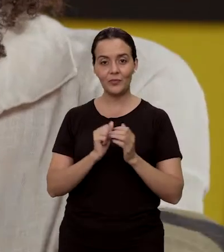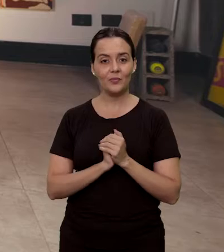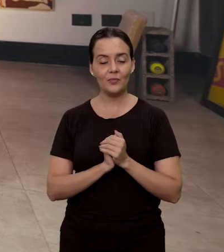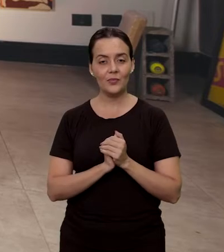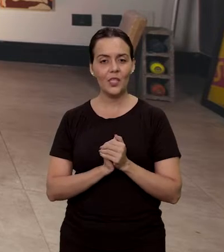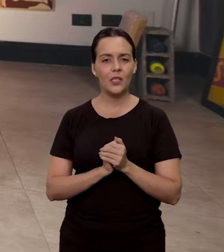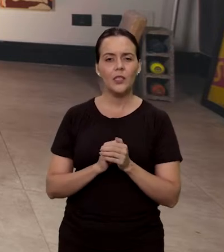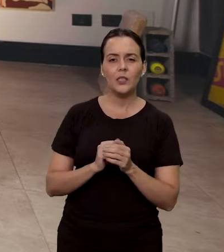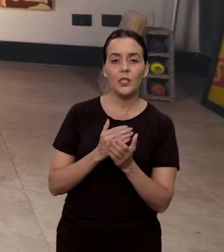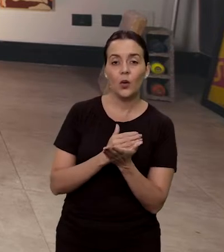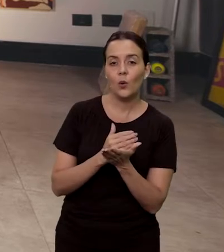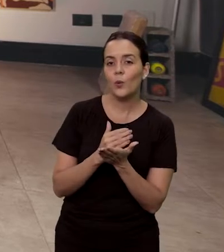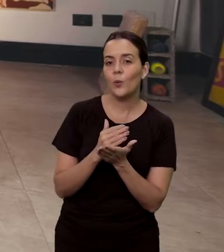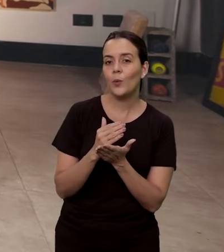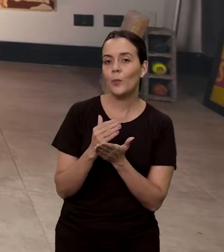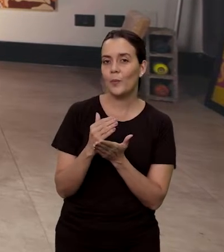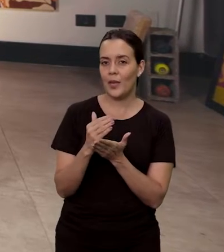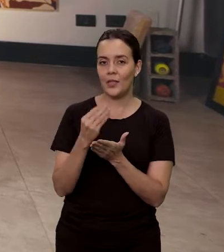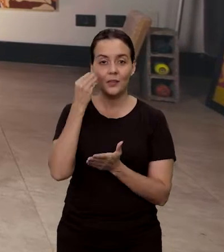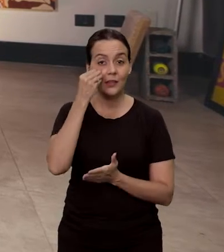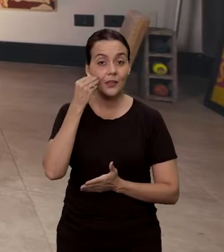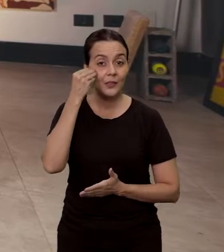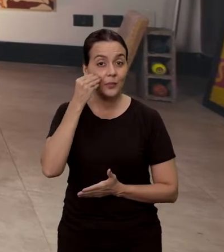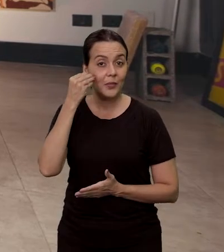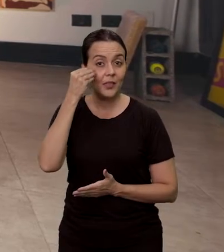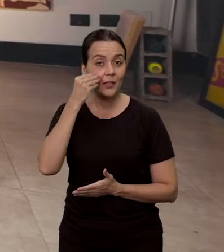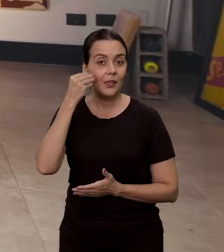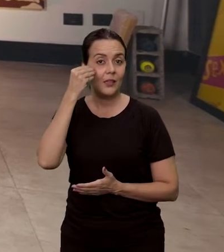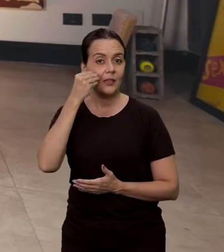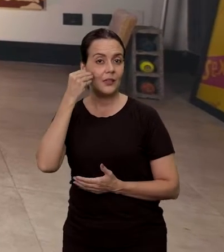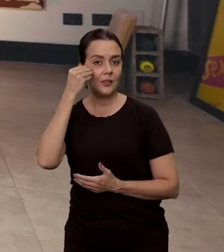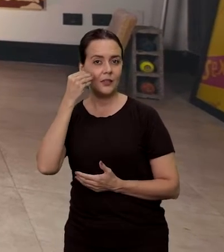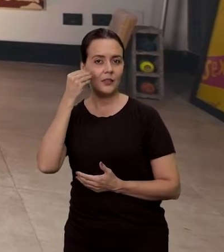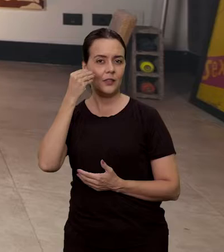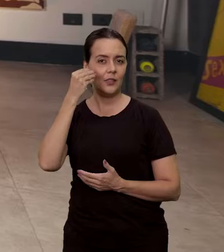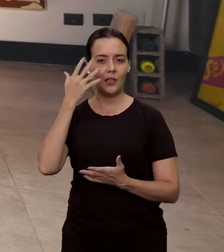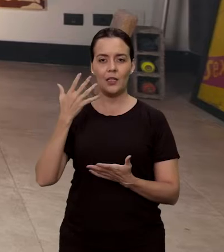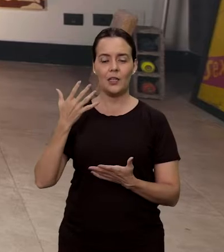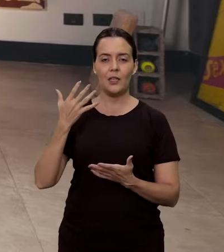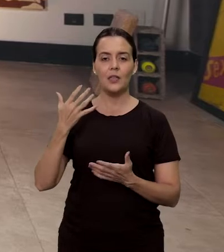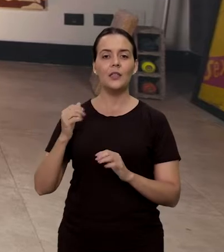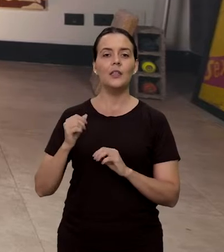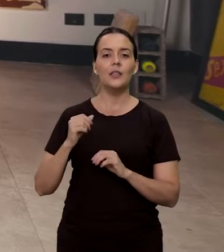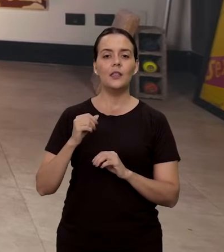que vai fugir de uma experiência eurocêntrica, canônica,